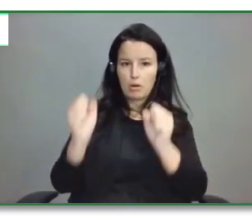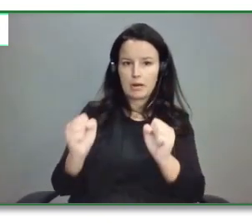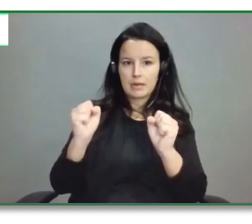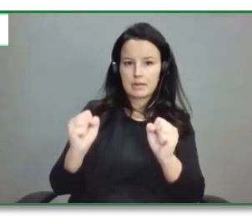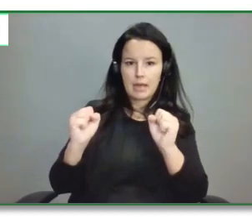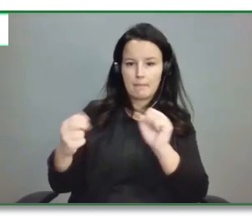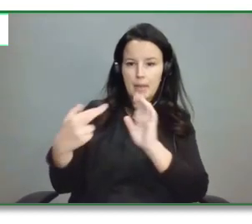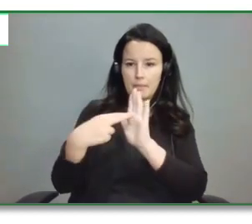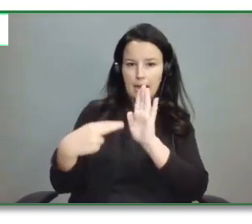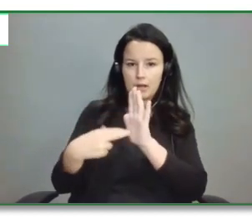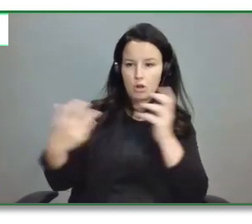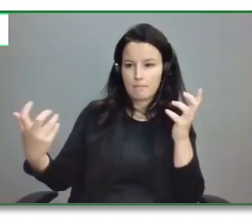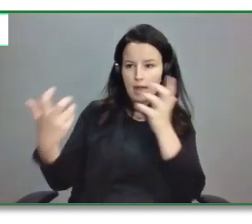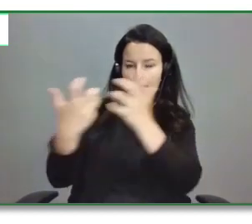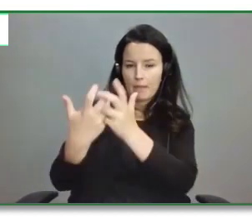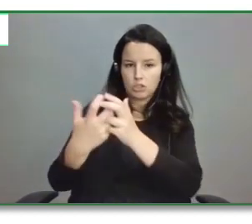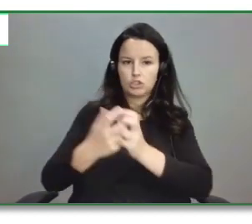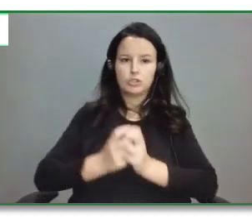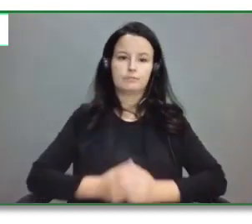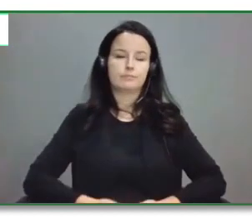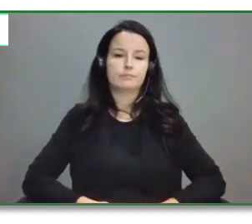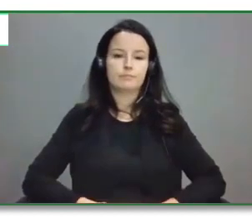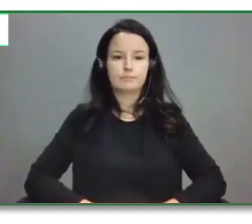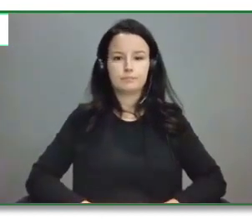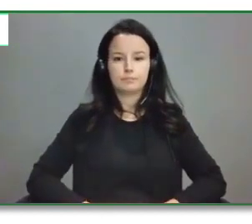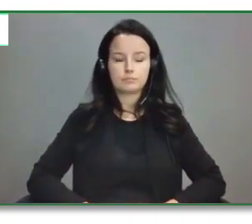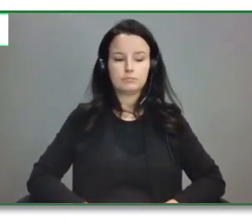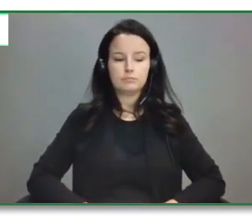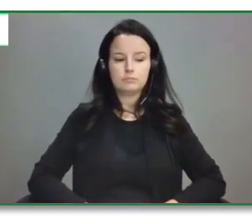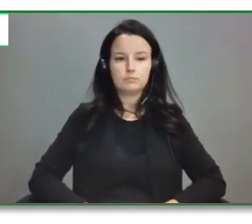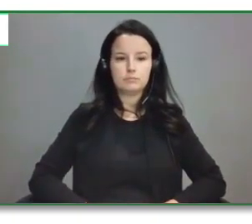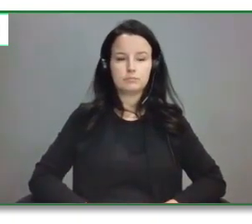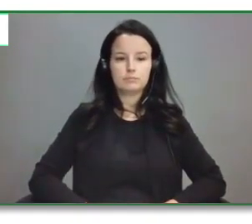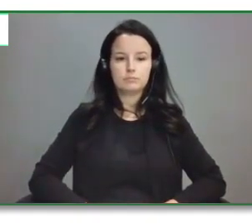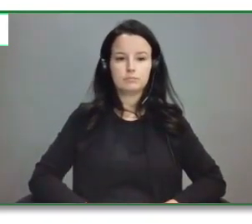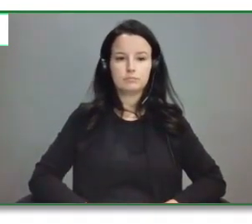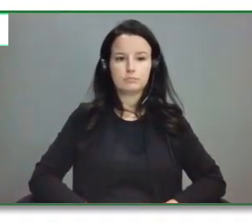qui gèrent les parcs